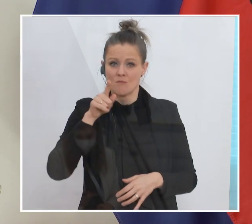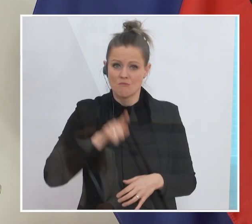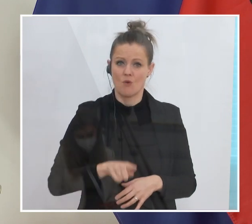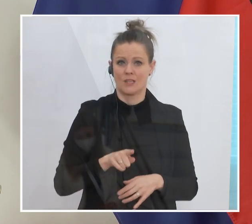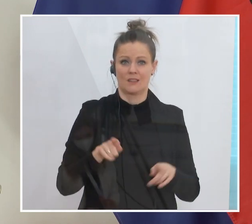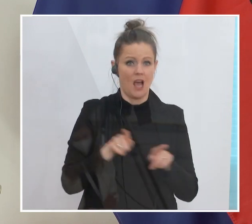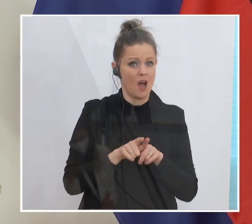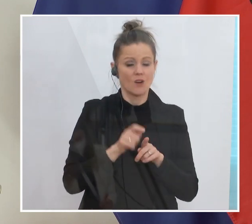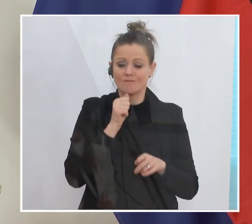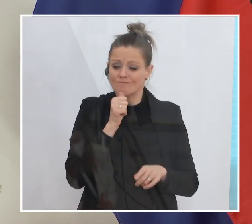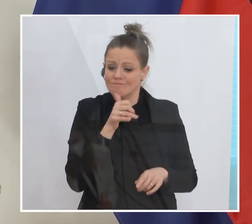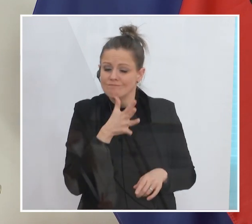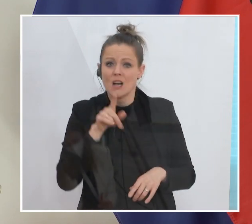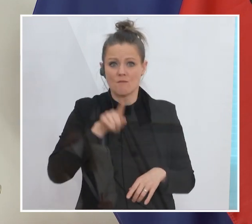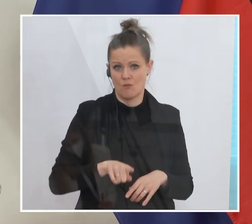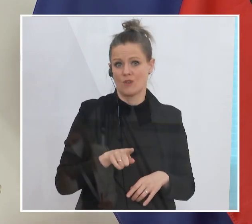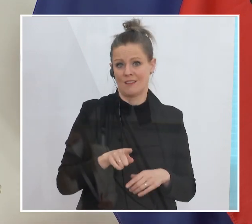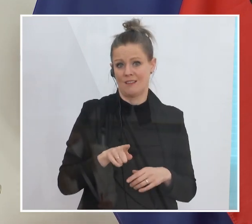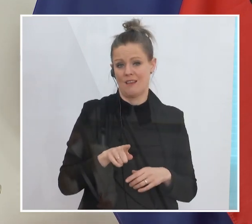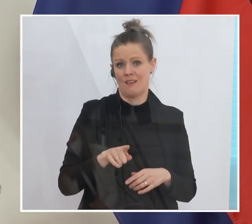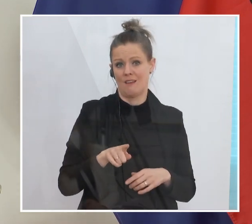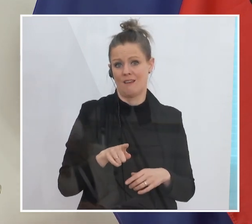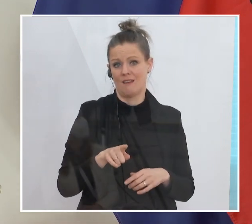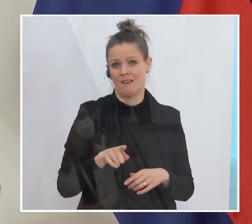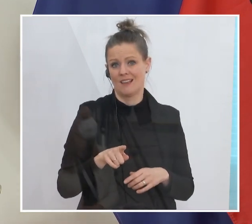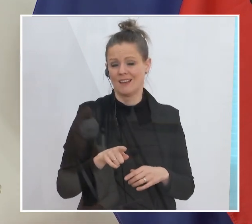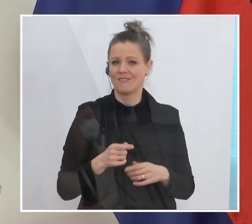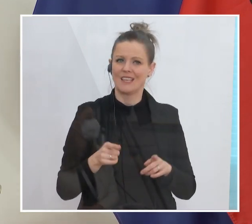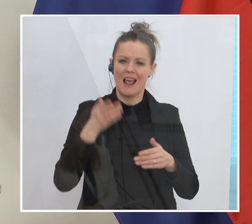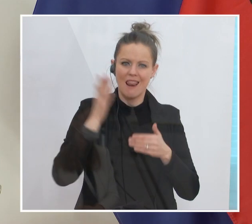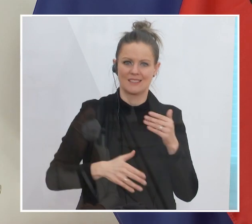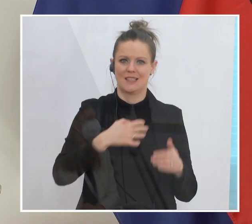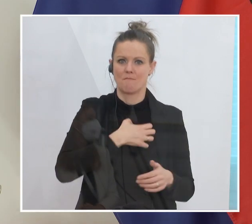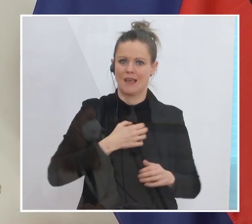die letzten Monate, die letzten Meter dann auch noch durchtauchen, gemeinsam mit der